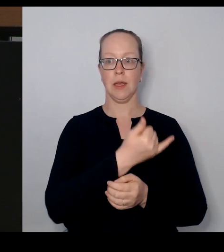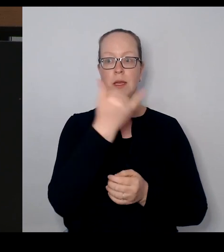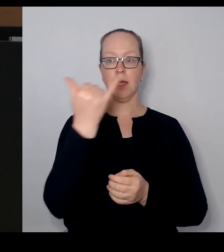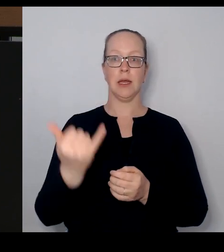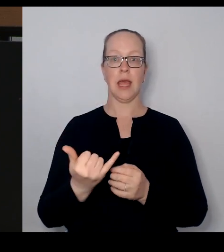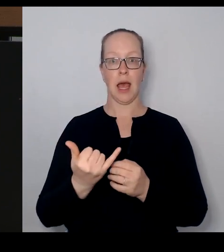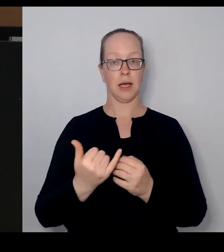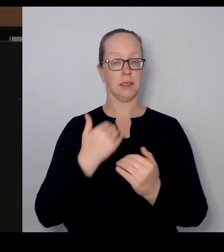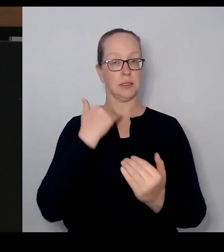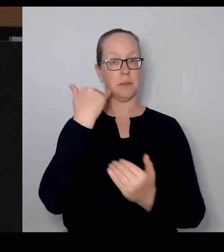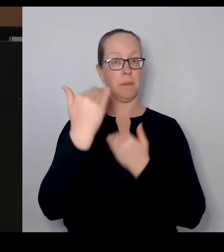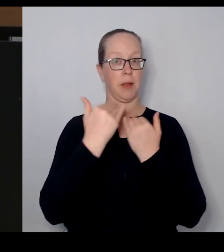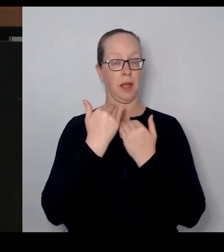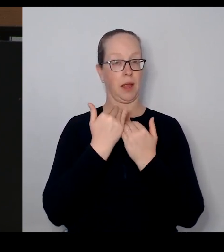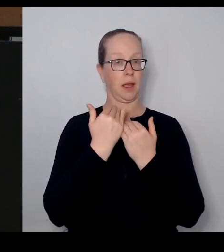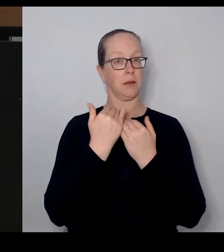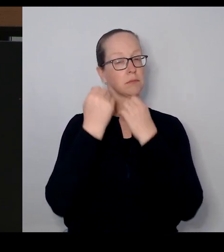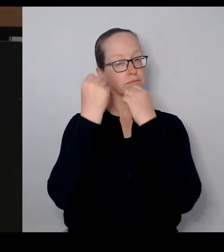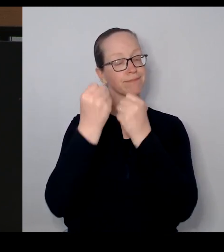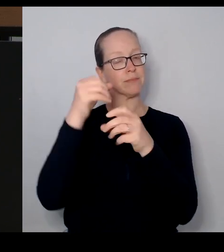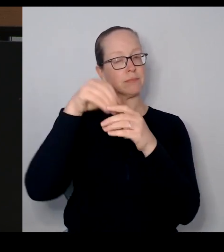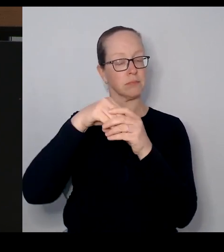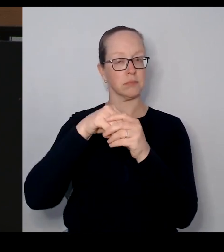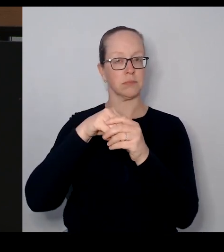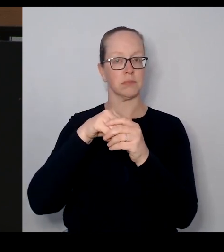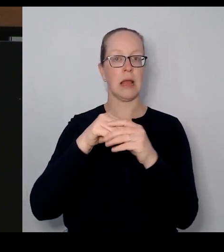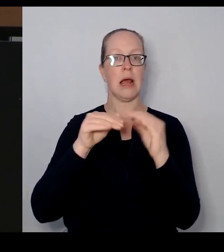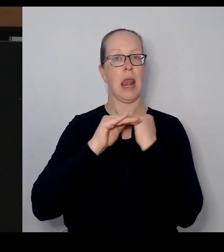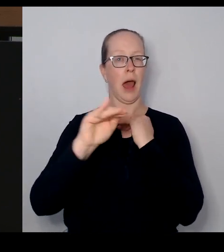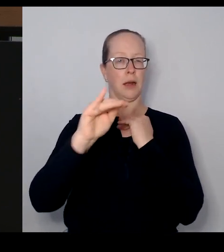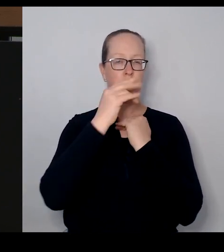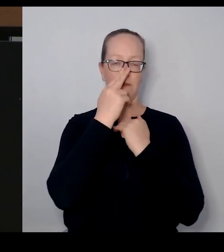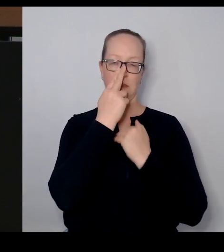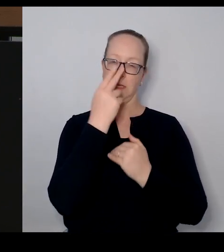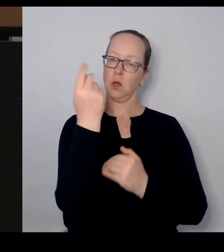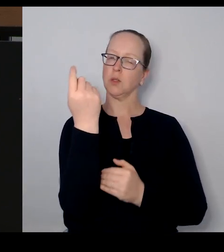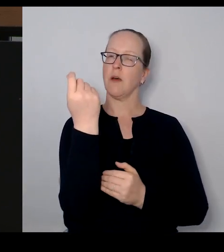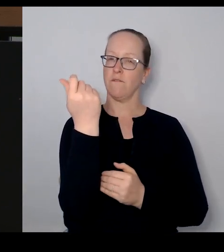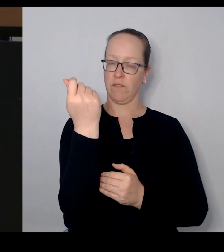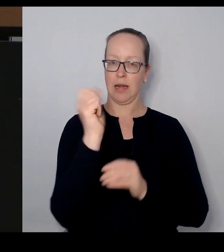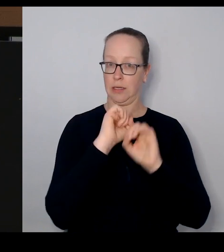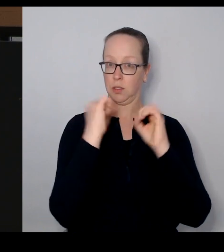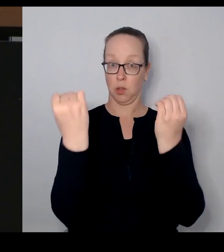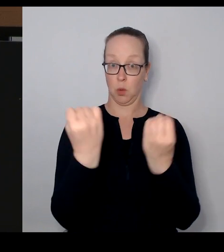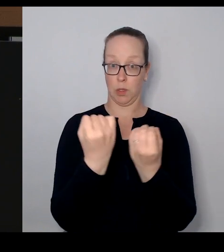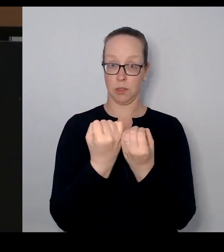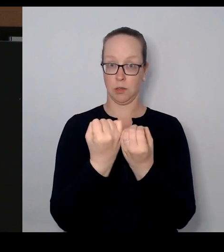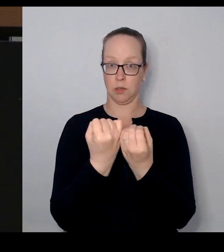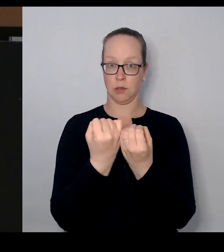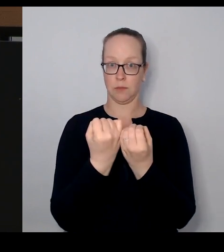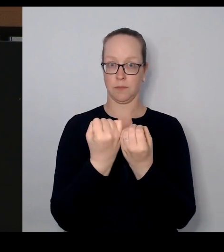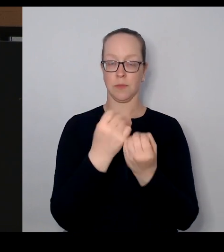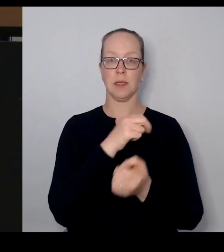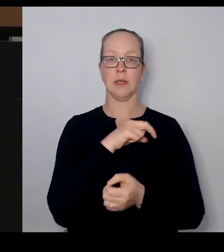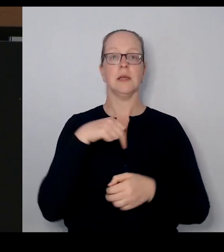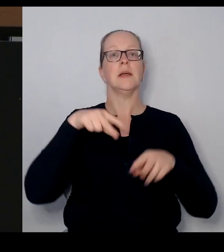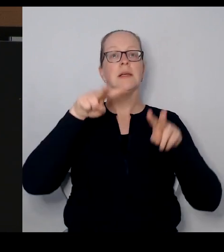Und sehr geehrte Damen und Herren Abgeordnete, hierzu muss ich mich heute deutlich äußern, denn der Berliner